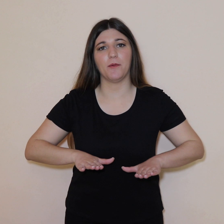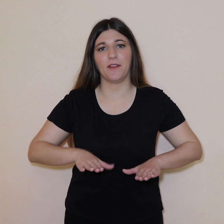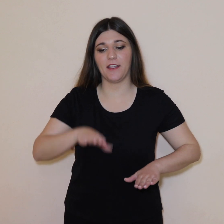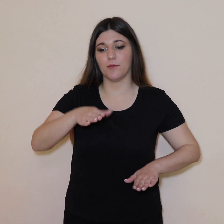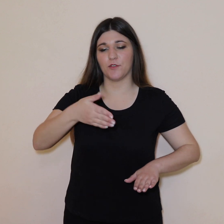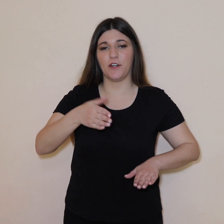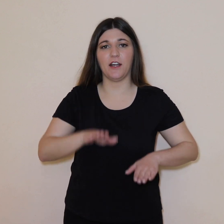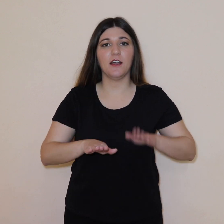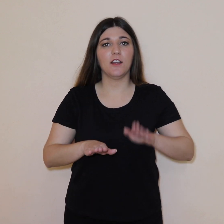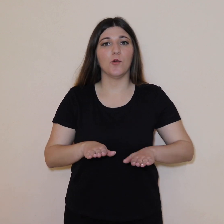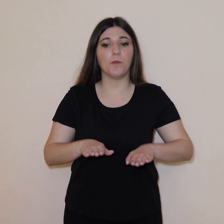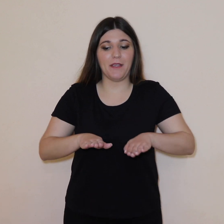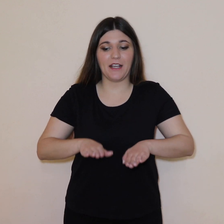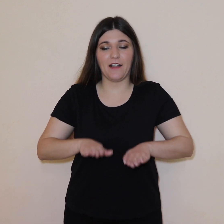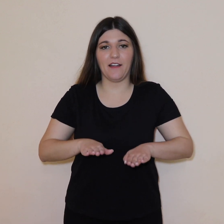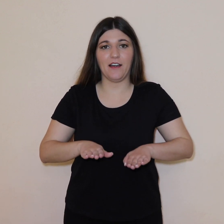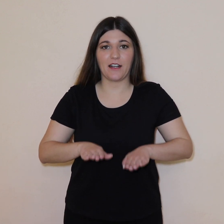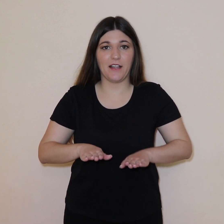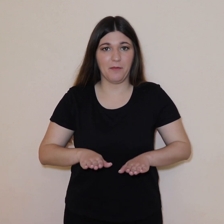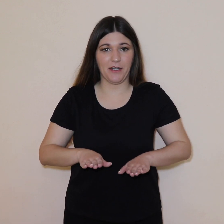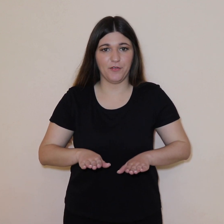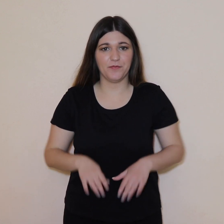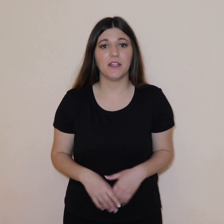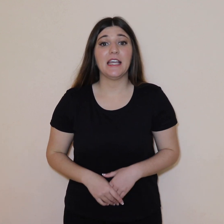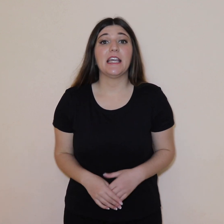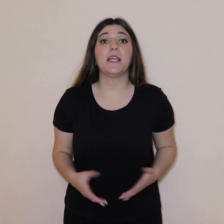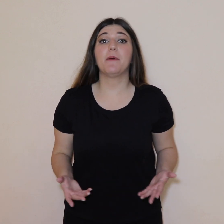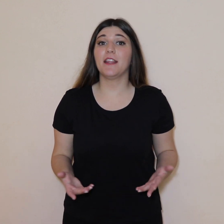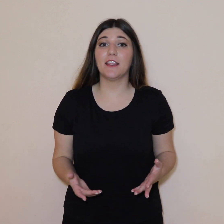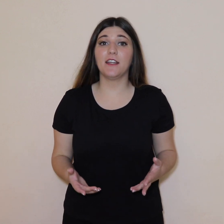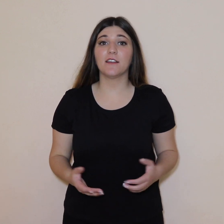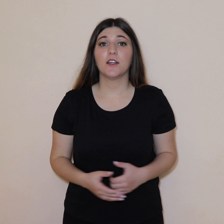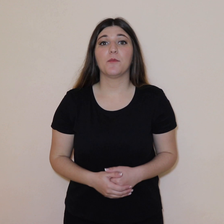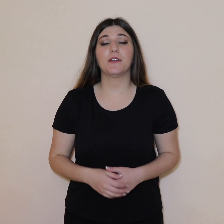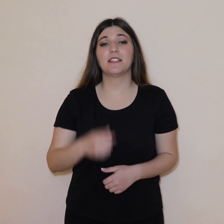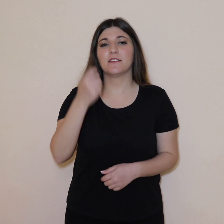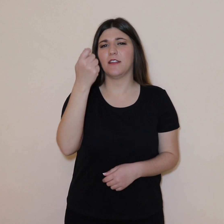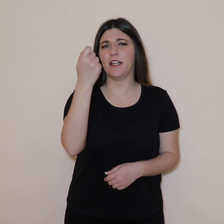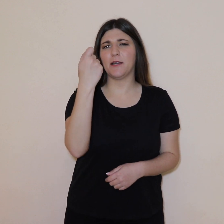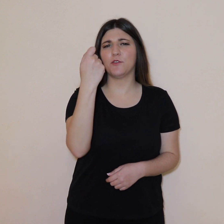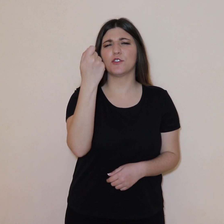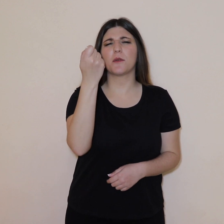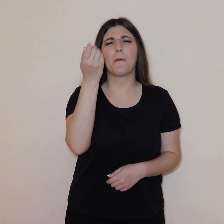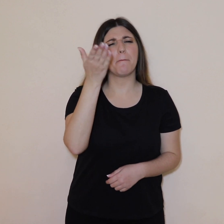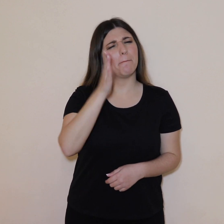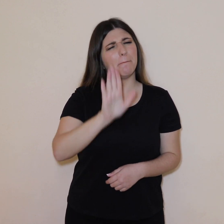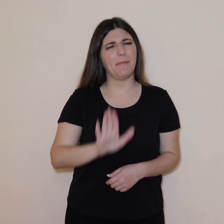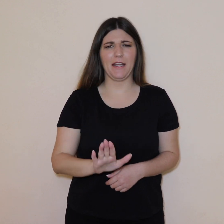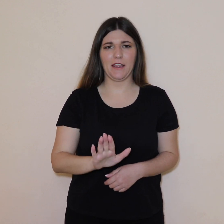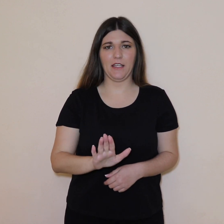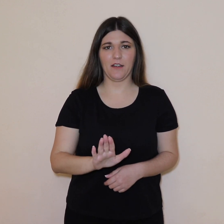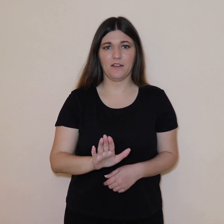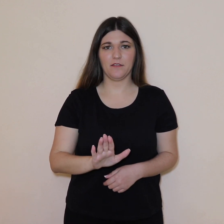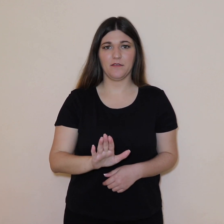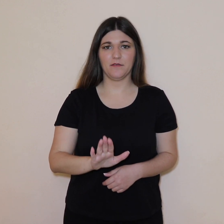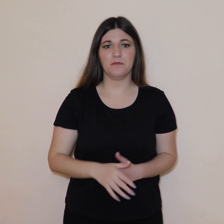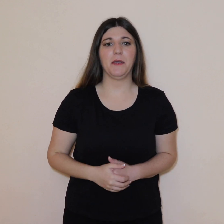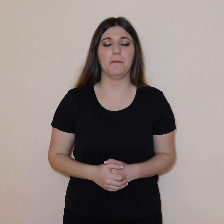de ahí, como si fuera un pie cada mano. Y "parecer" pues haríamos "parecer". Bien,